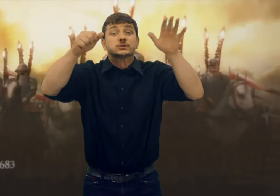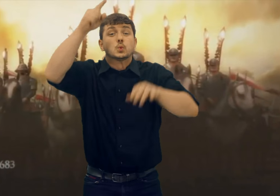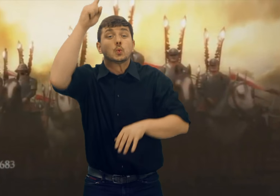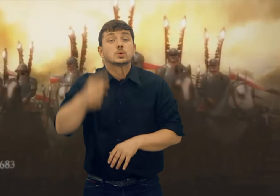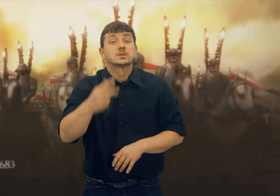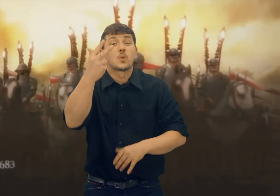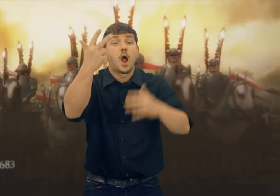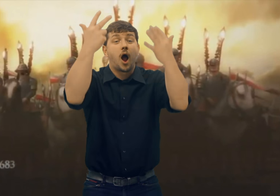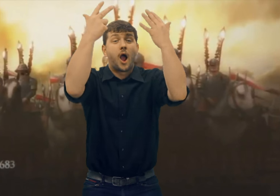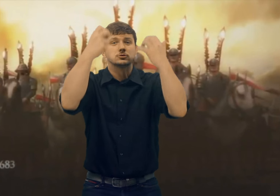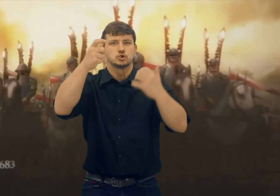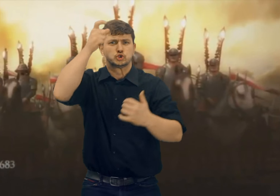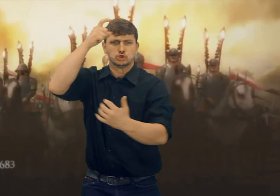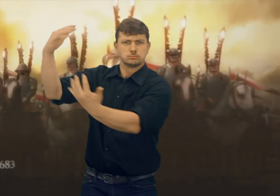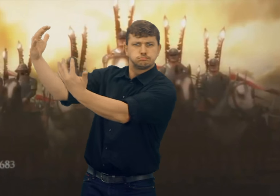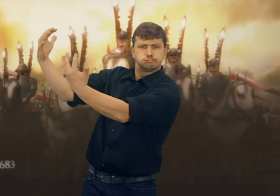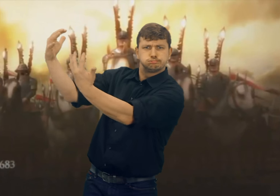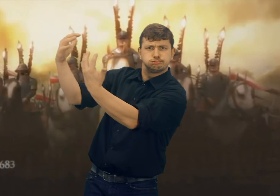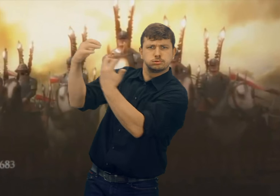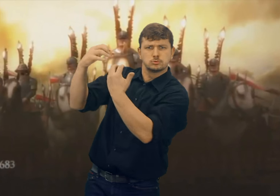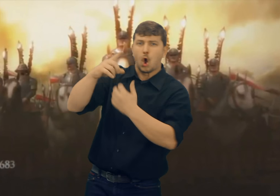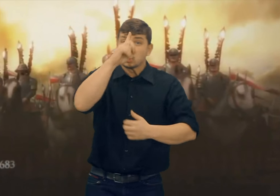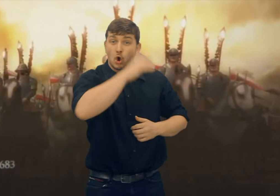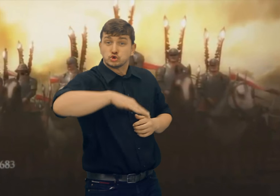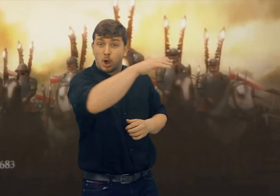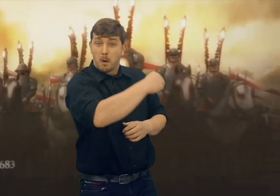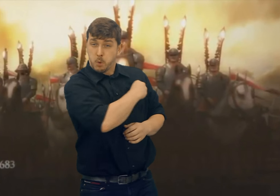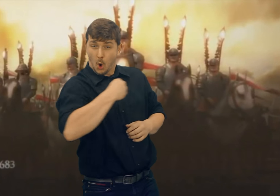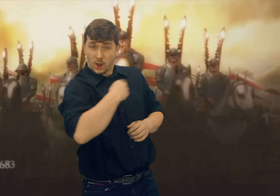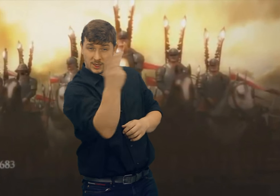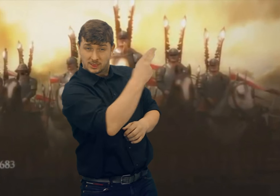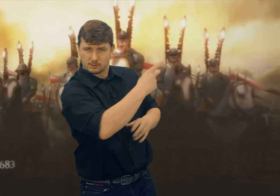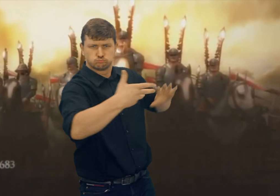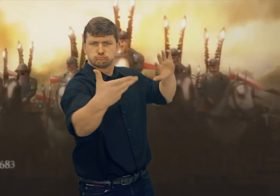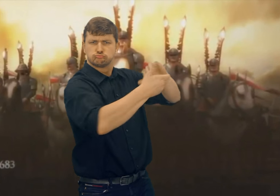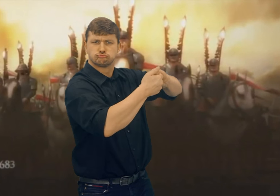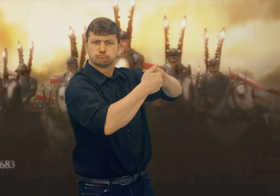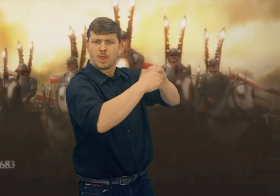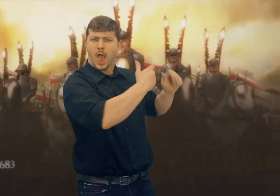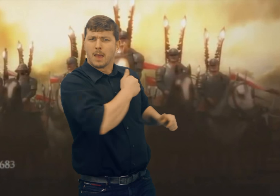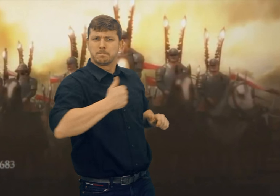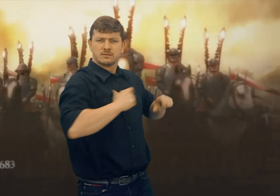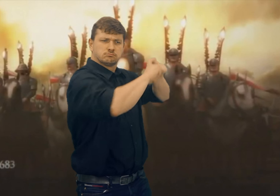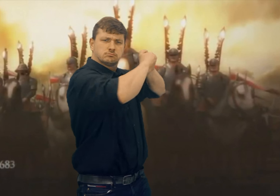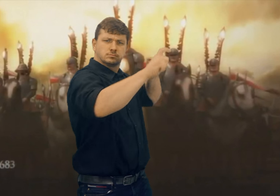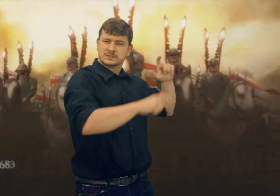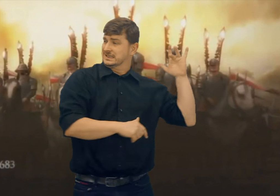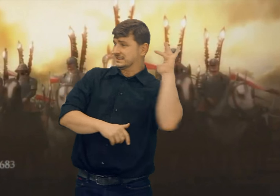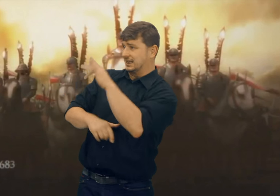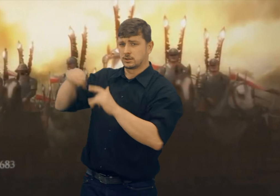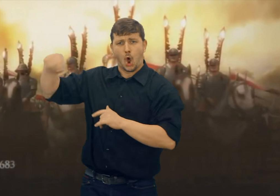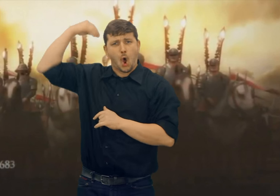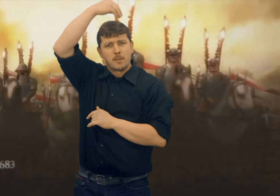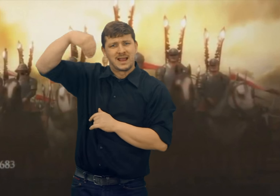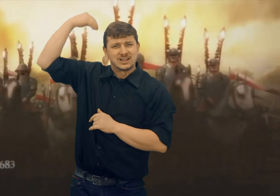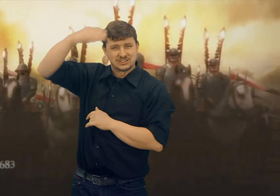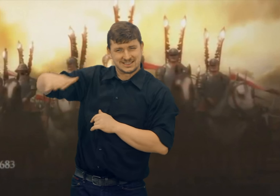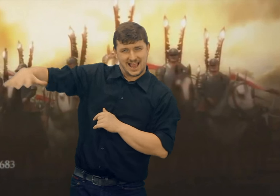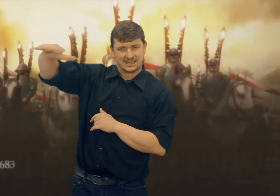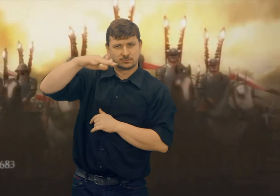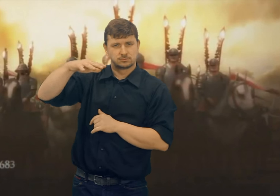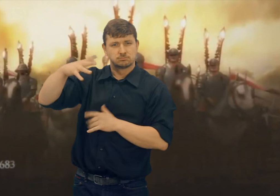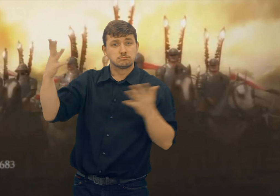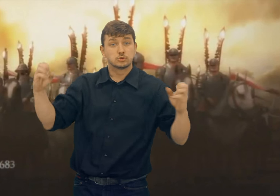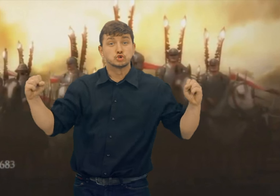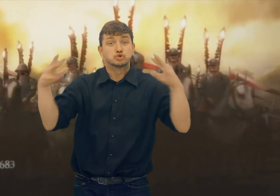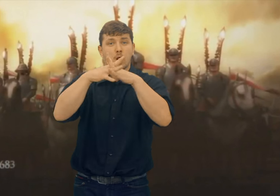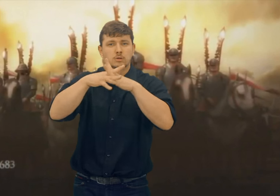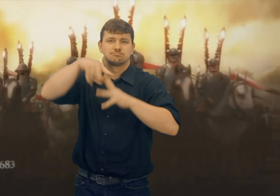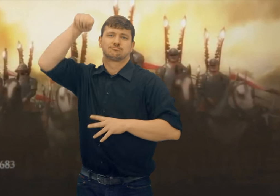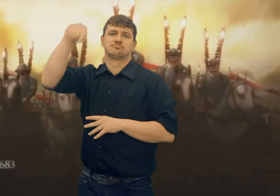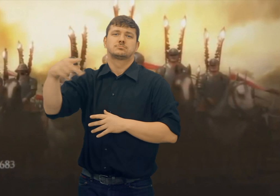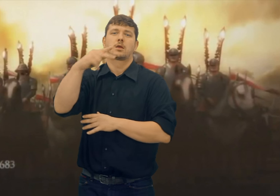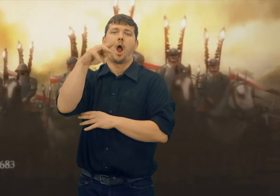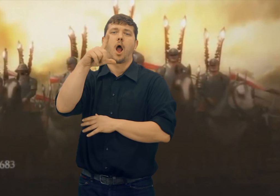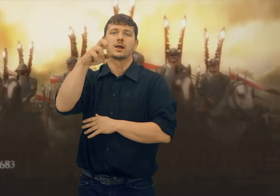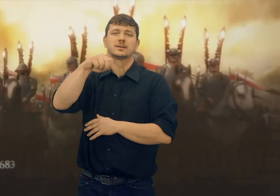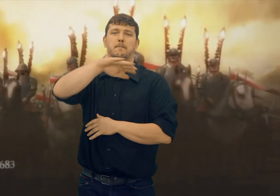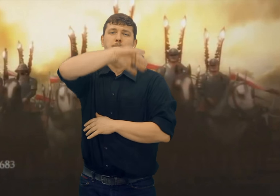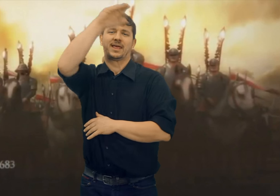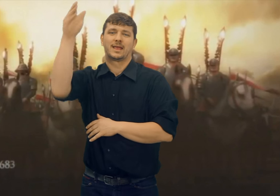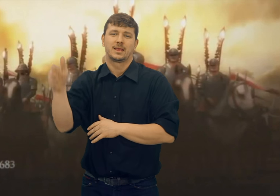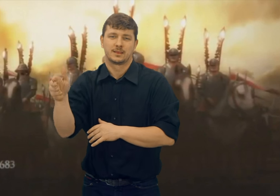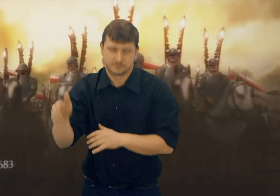1683 kamen die Türken. Deutschland & Polen kämpften zusammen gegen das Osmanische Reich: Die Schlacht am Kahlenberg.